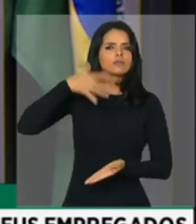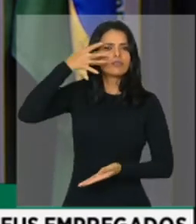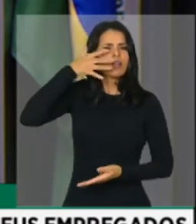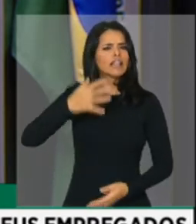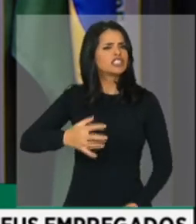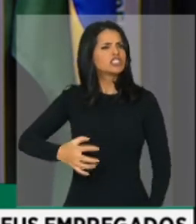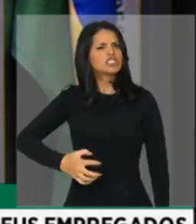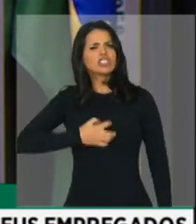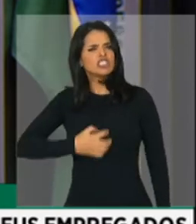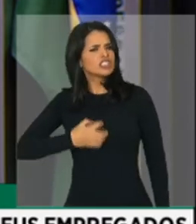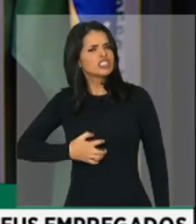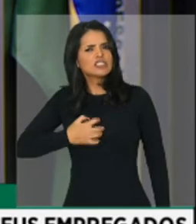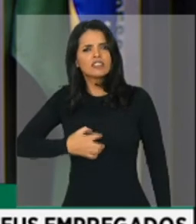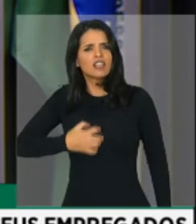PORQUE O QUE ACONTECE NO NOSSO